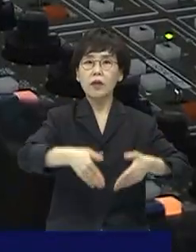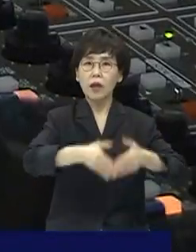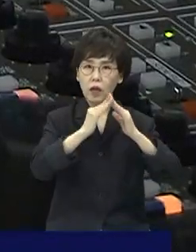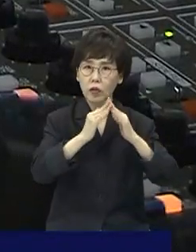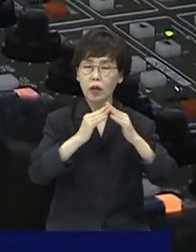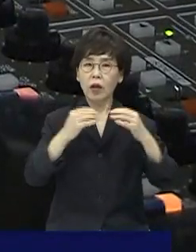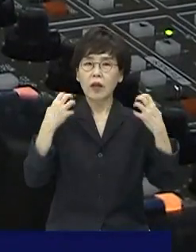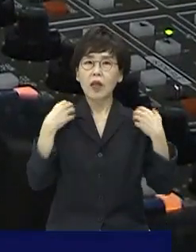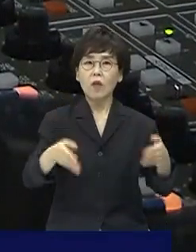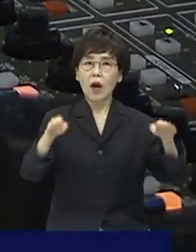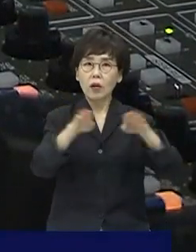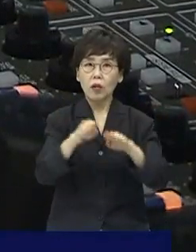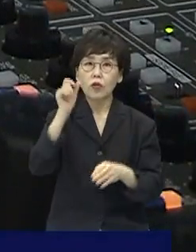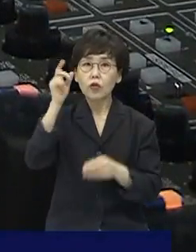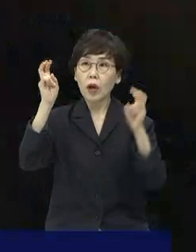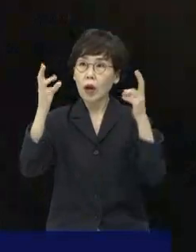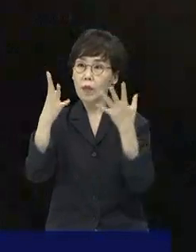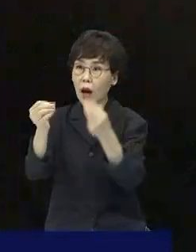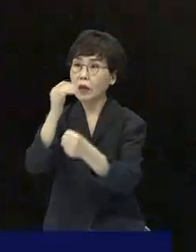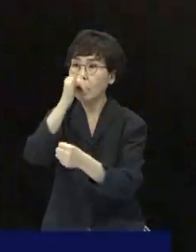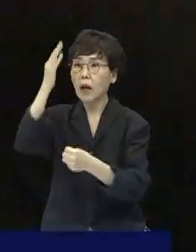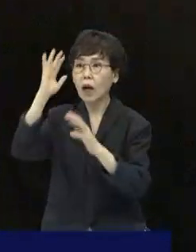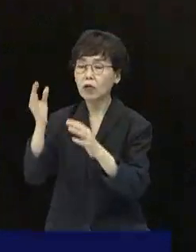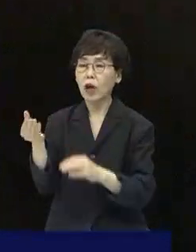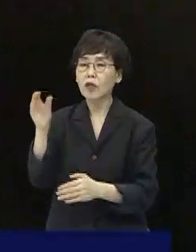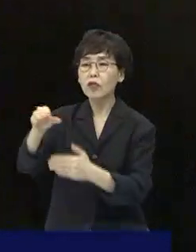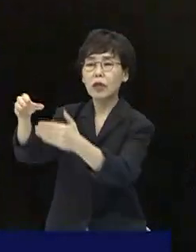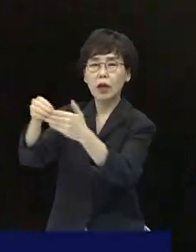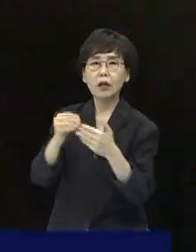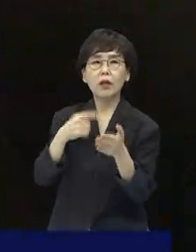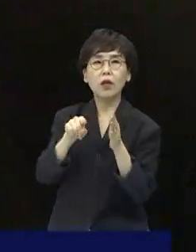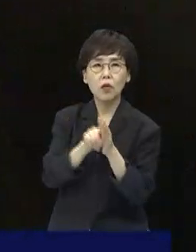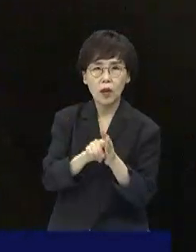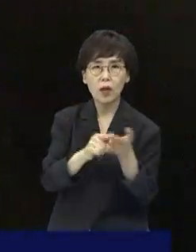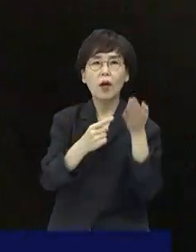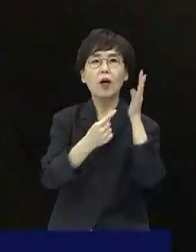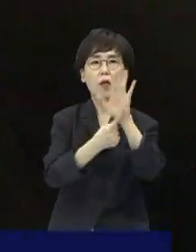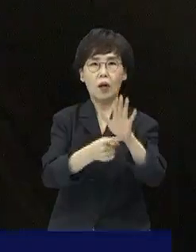보유한 한국의 투자 유치를 위해 광고 집행을 결정했다고 밝혔습니다. 지금까지 간추린 소식이었습니다.